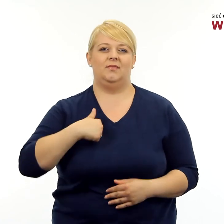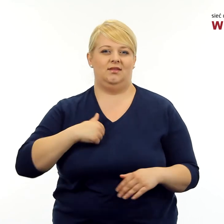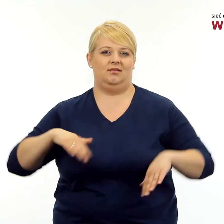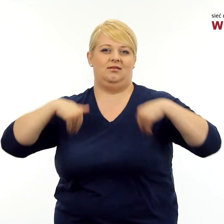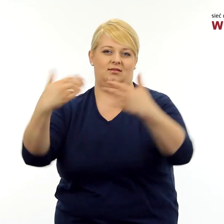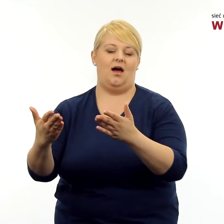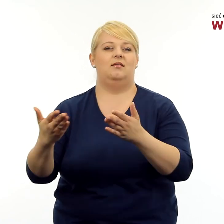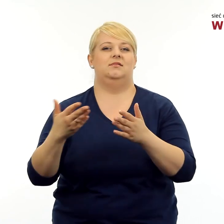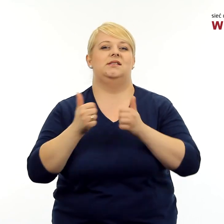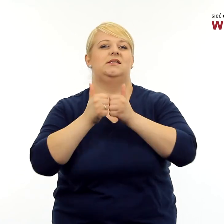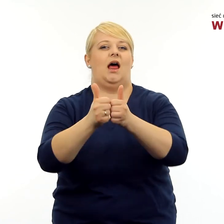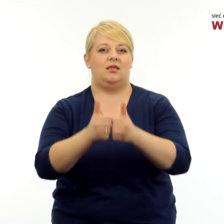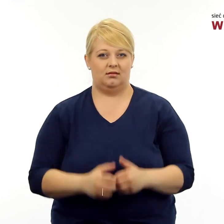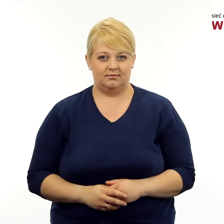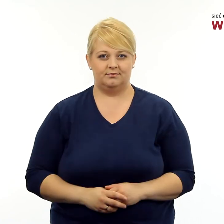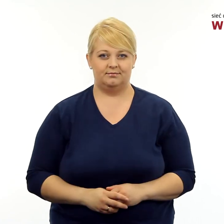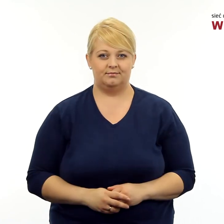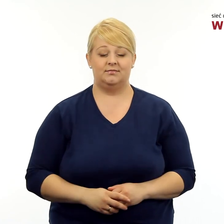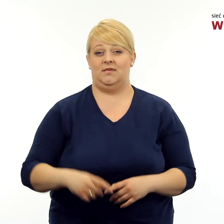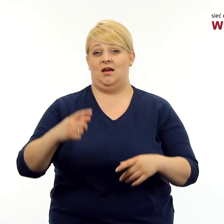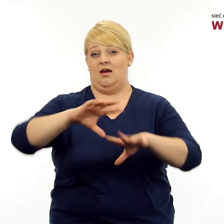otrzymuje od nas kolejne zadanie.